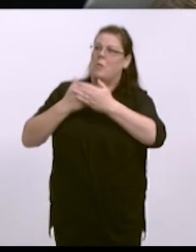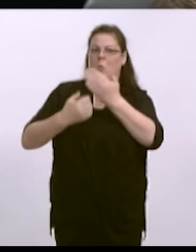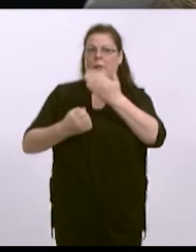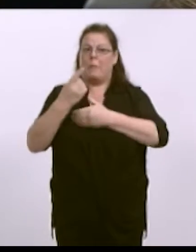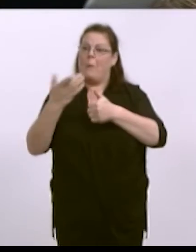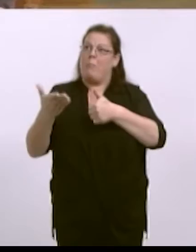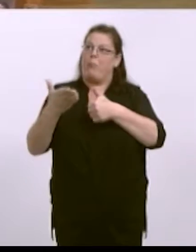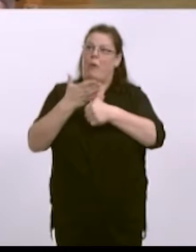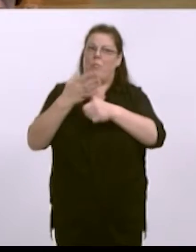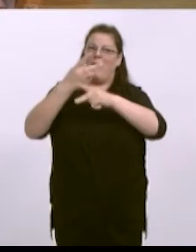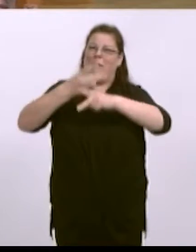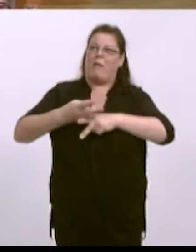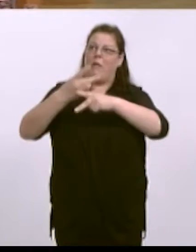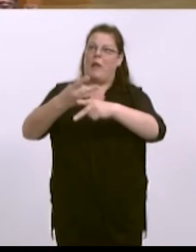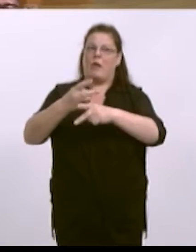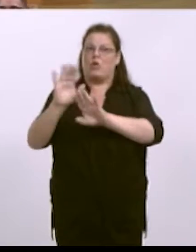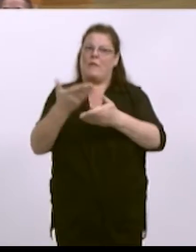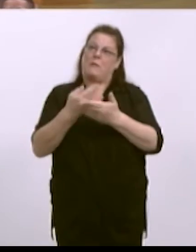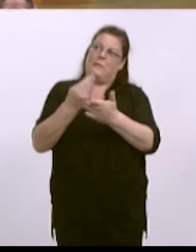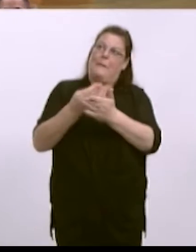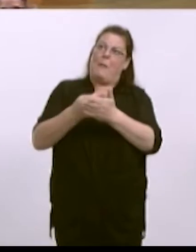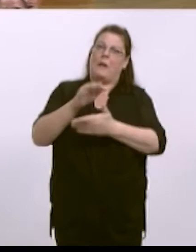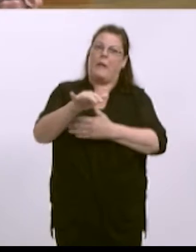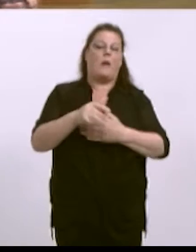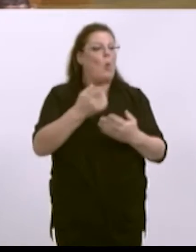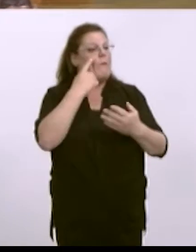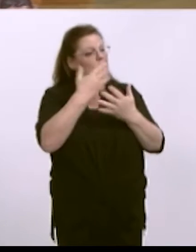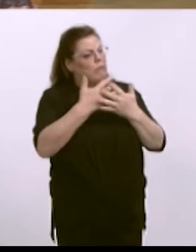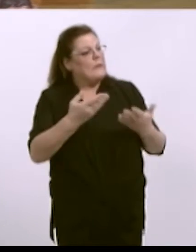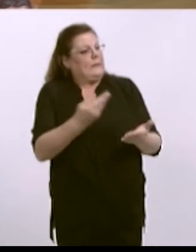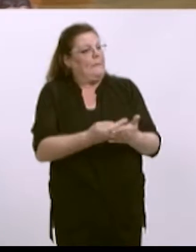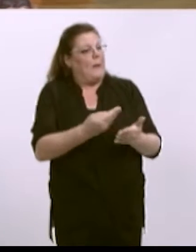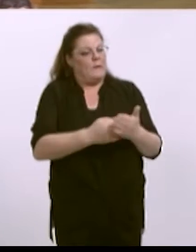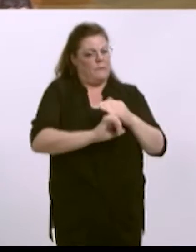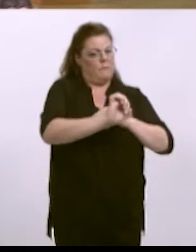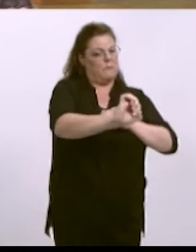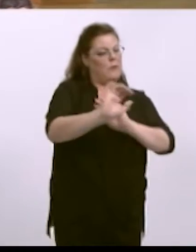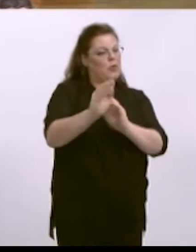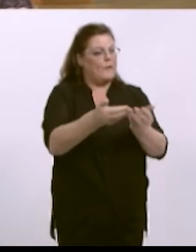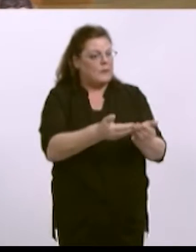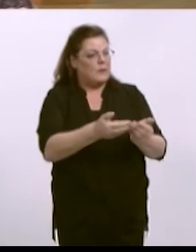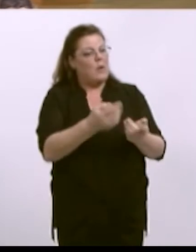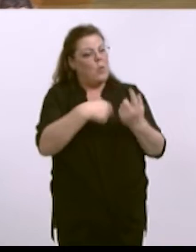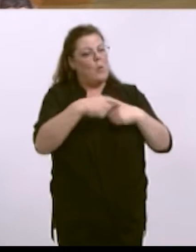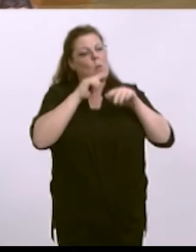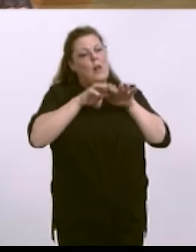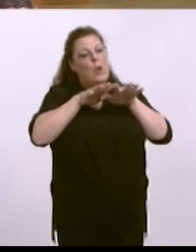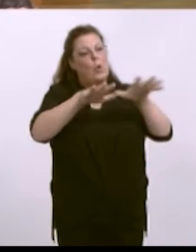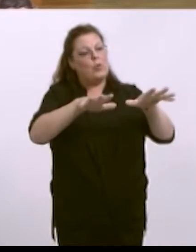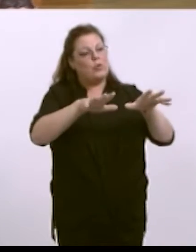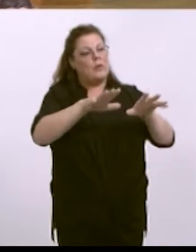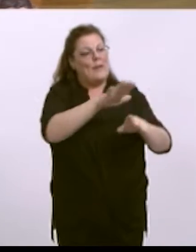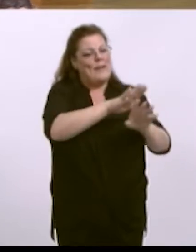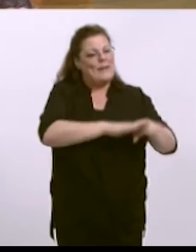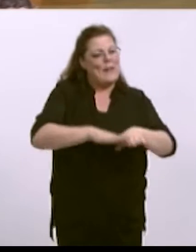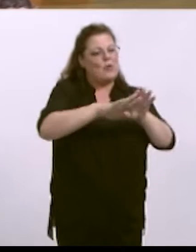Carwyn Jones: Rydym wedi gweld cynnydd, wrth gwrs, yn y galw am wasanaethau gofal sylfaenol.